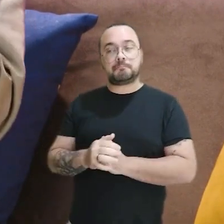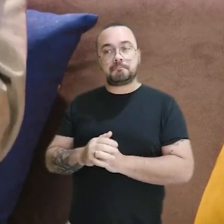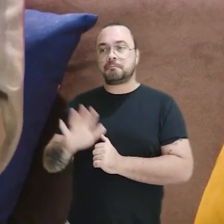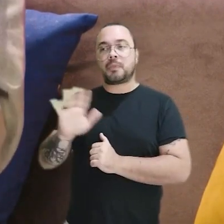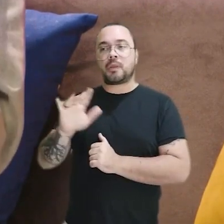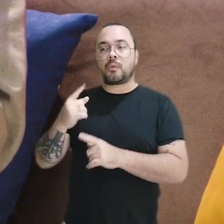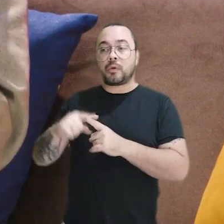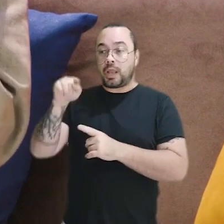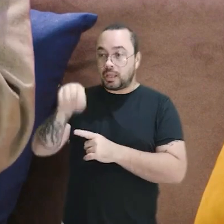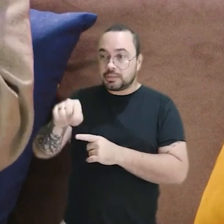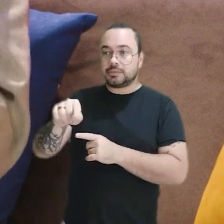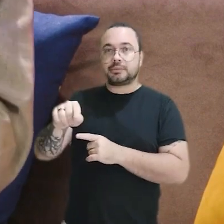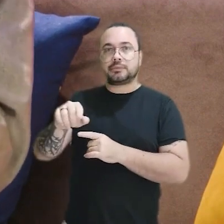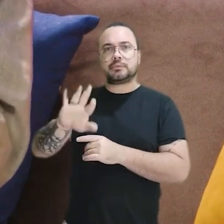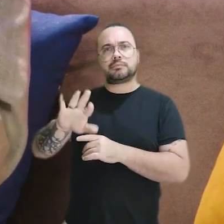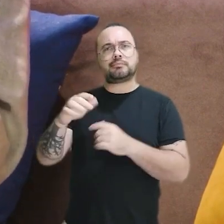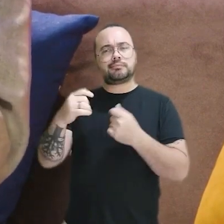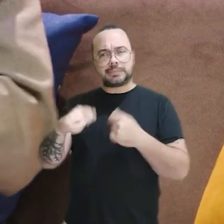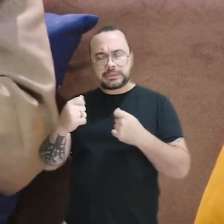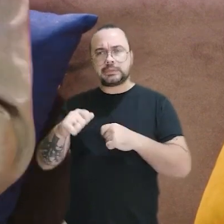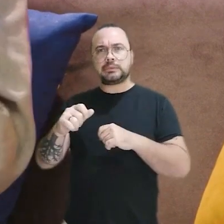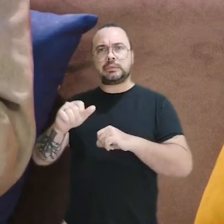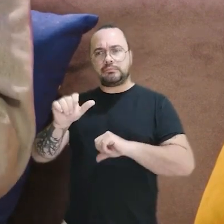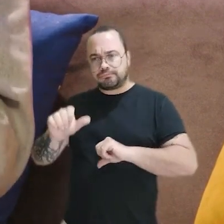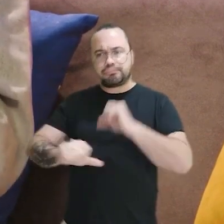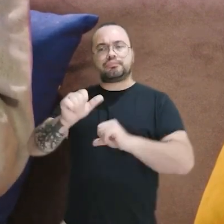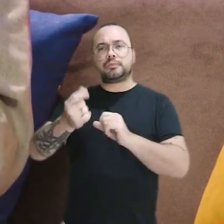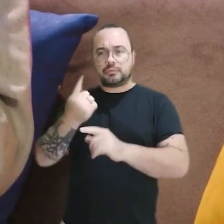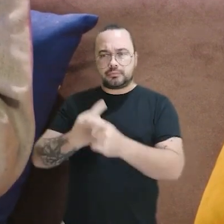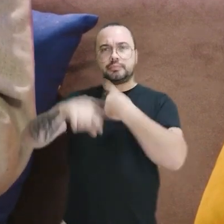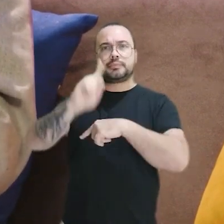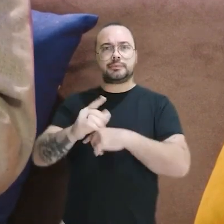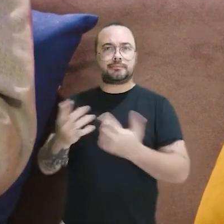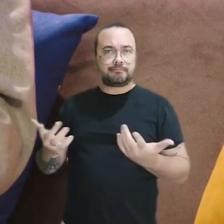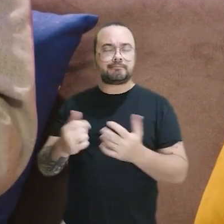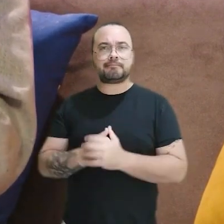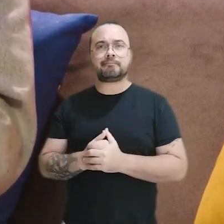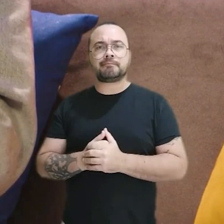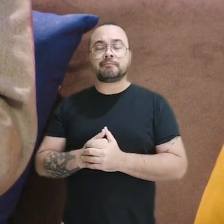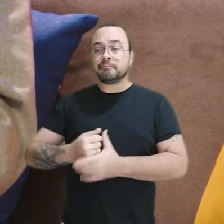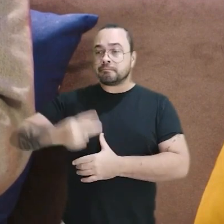é isso, é porque é disruptivo, é porque chamou a atenção por algum motivo. E aí, a segunda vez já não vai mais